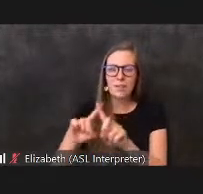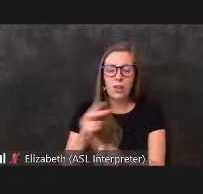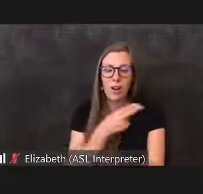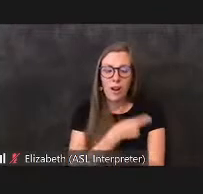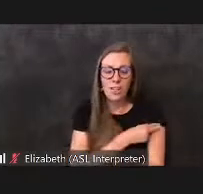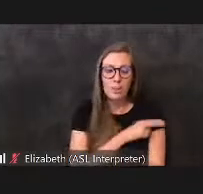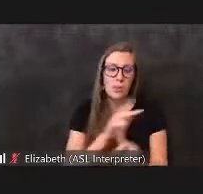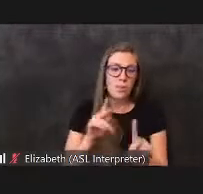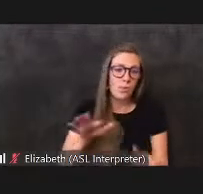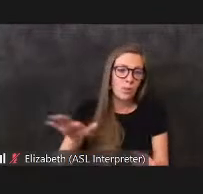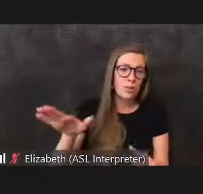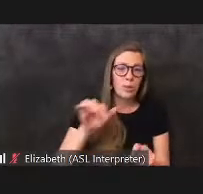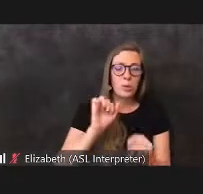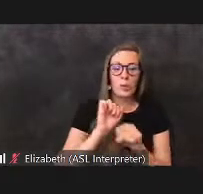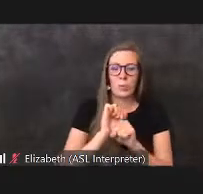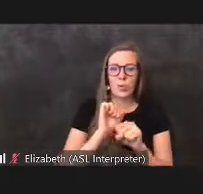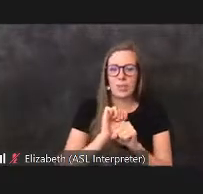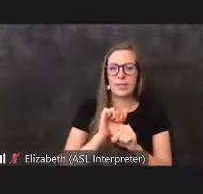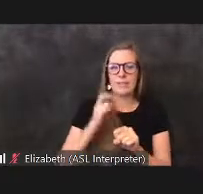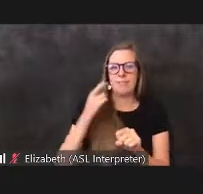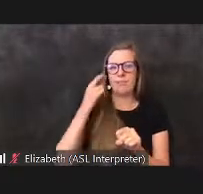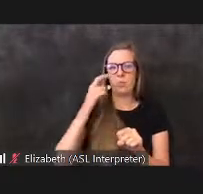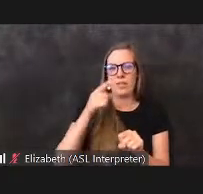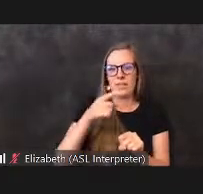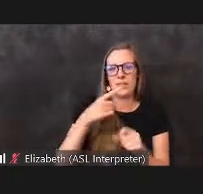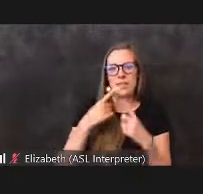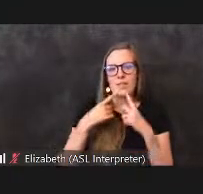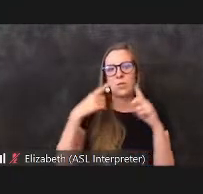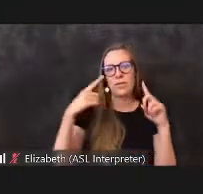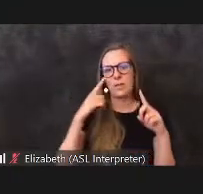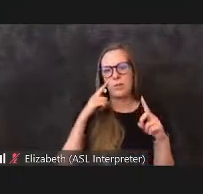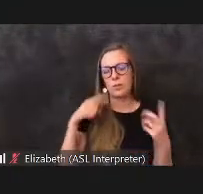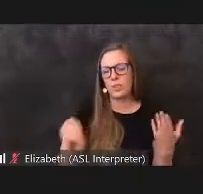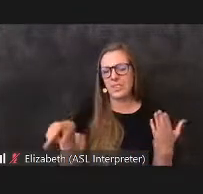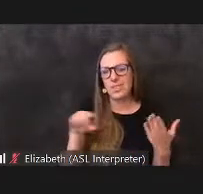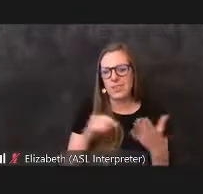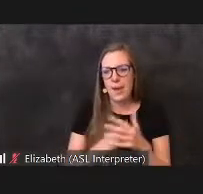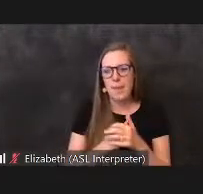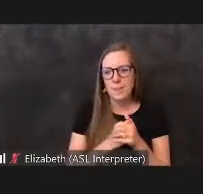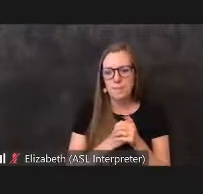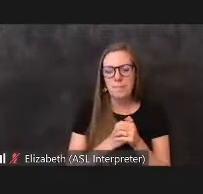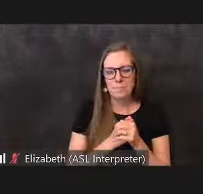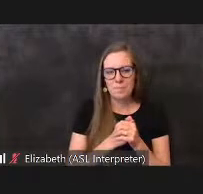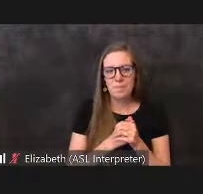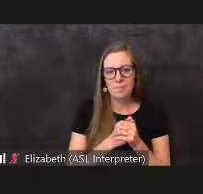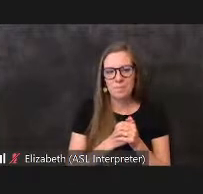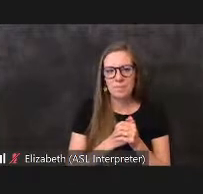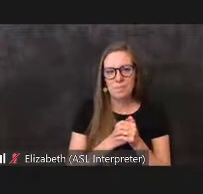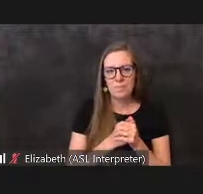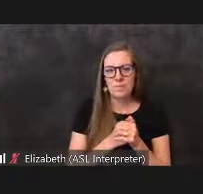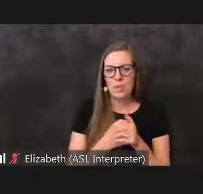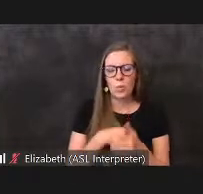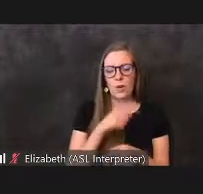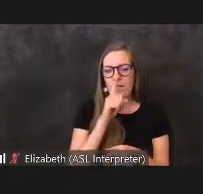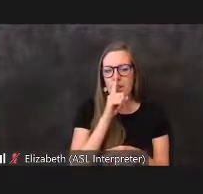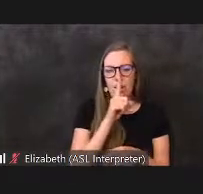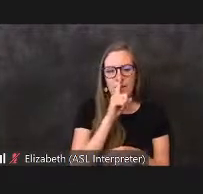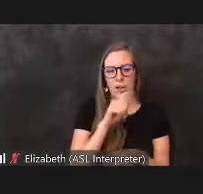están en el campo y que trabajan con la comunidad para que la dosis, lo que la vacuna es lleguen a los brazos de las personas.